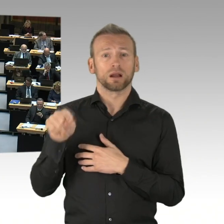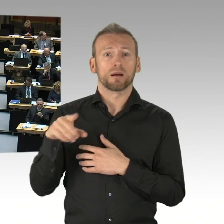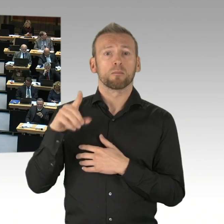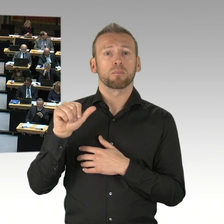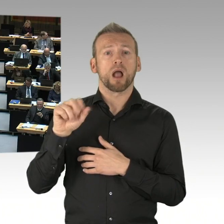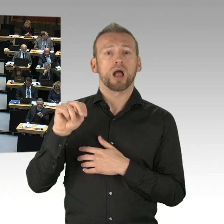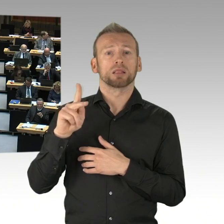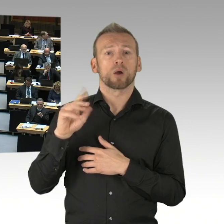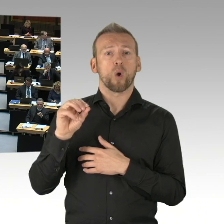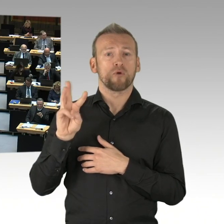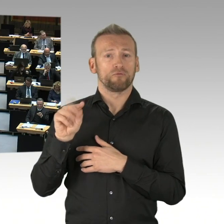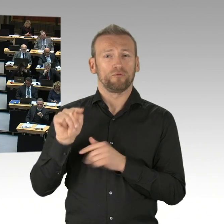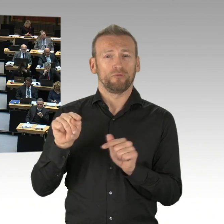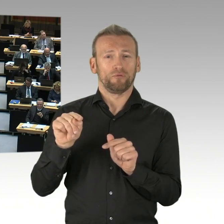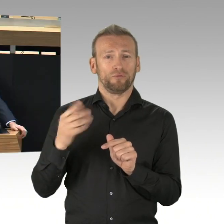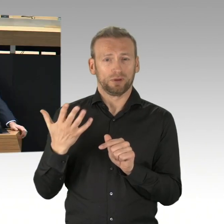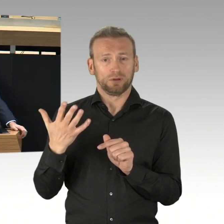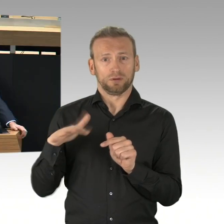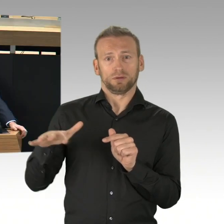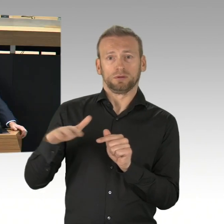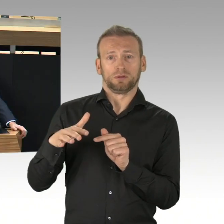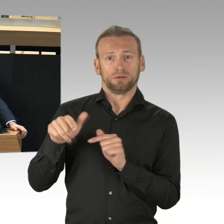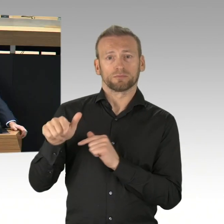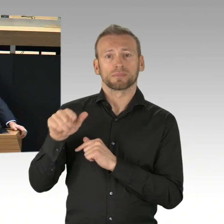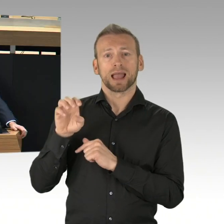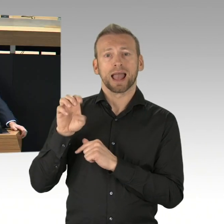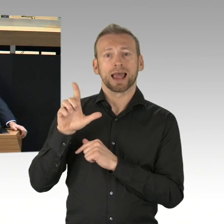Dabei müssten Sie doch am besten wissen, je mehr man den Markt verknappt,